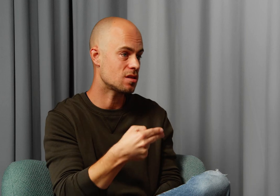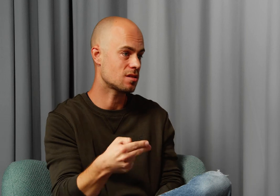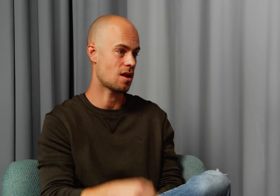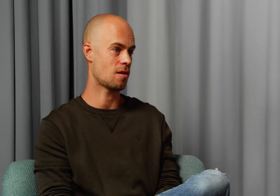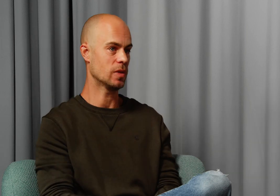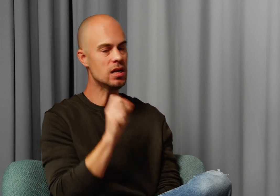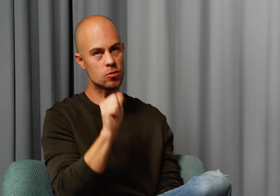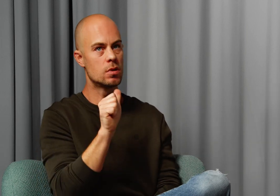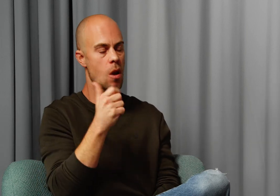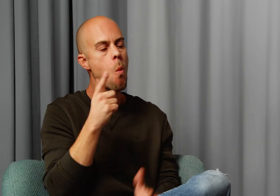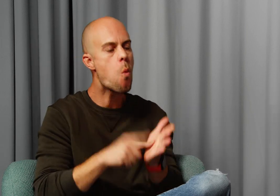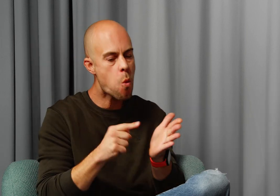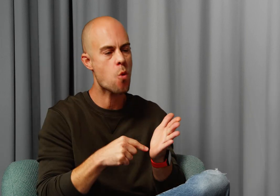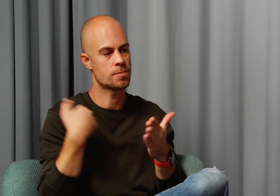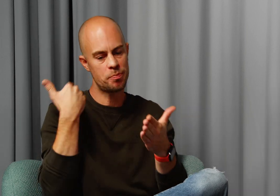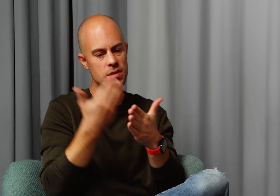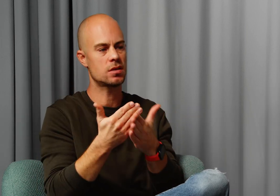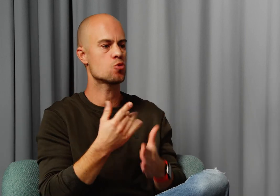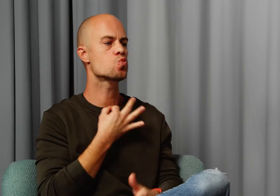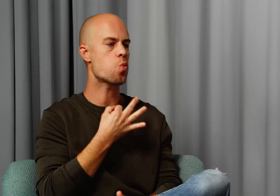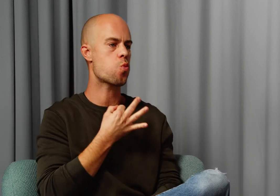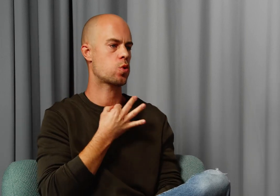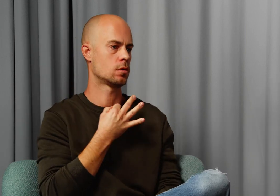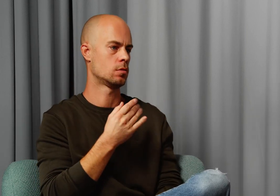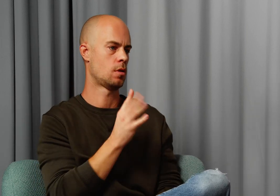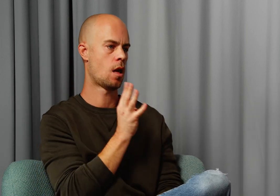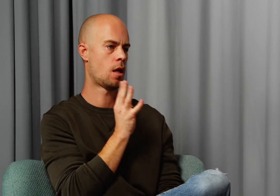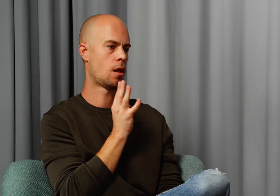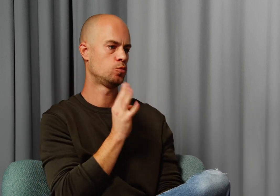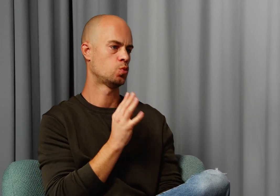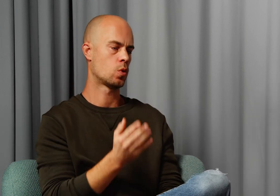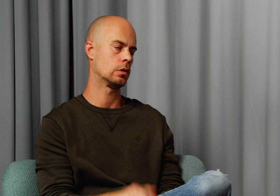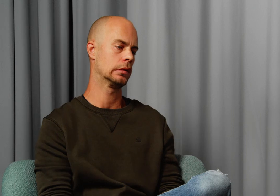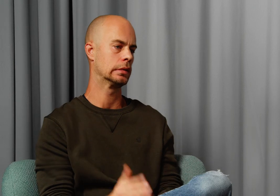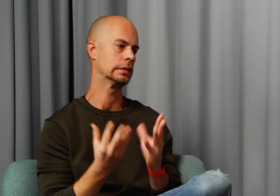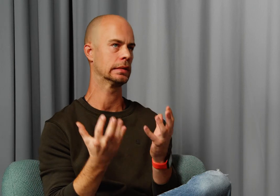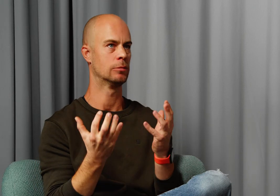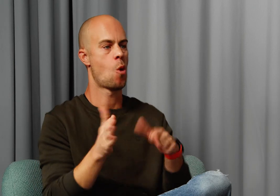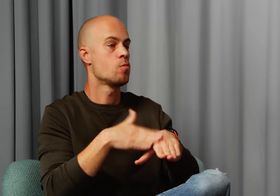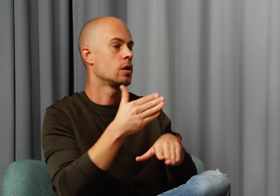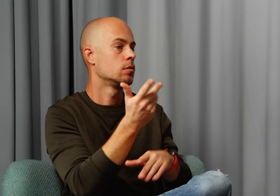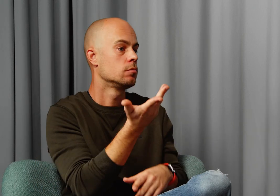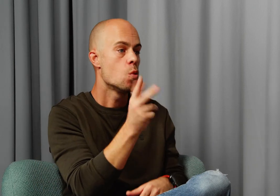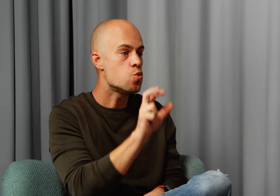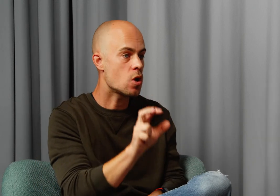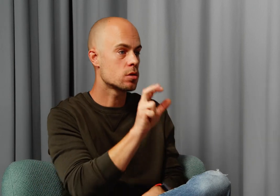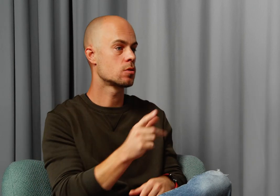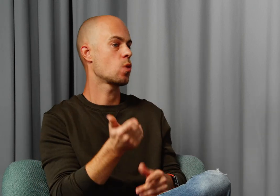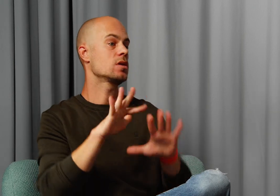wenn da eben Untertitelung dabei wäre, oder auch Gebärdensprachdolmetsch dabei wäre. Bis jetzt gibt es ja nur diese Toneinblendung, das ist oft wirklich anstrengend.